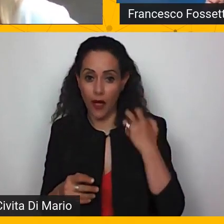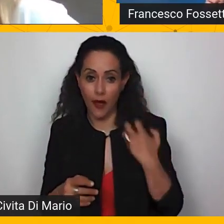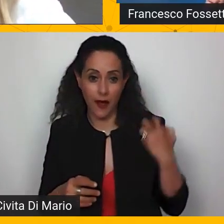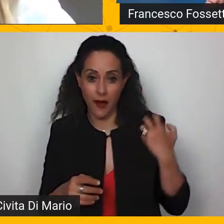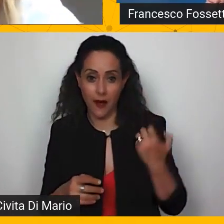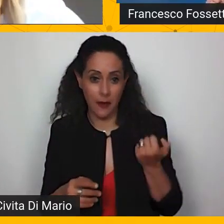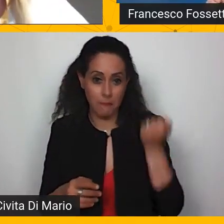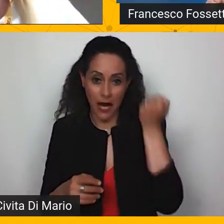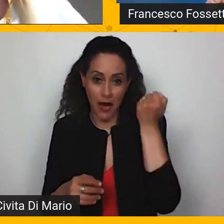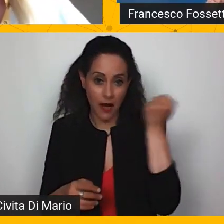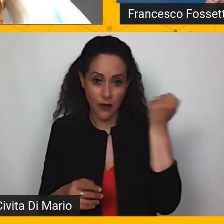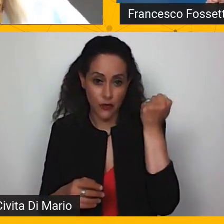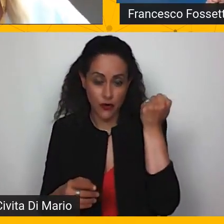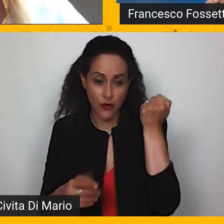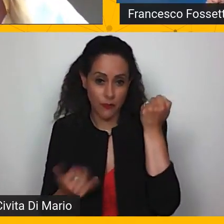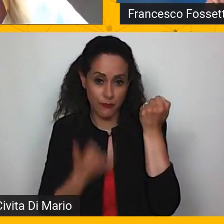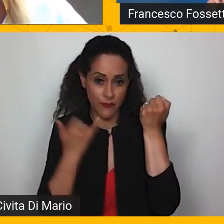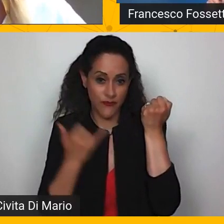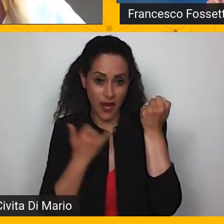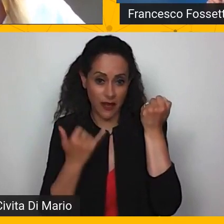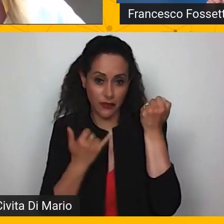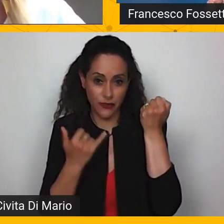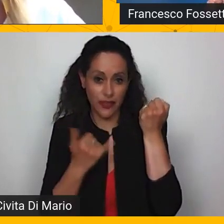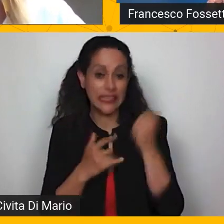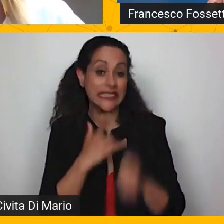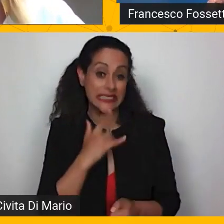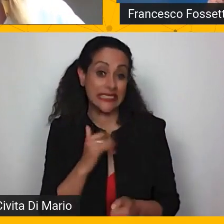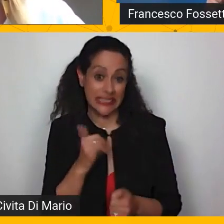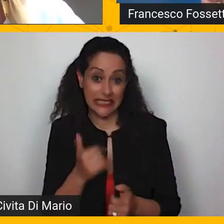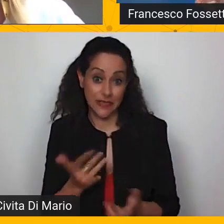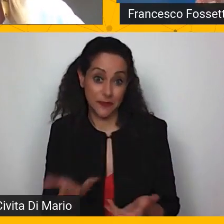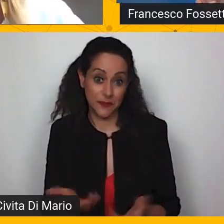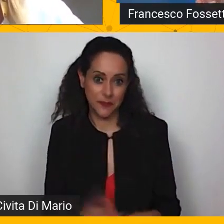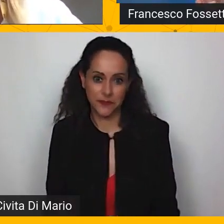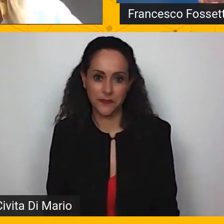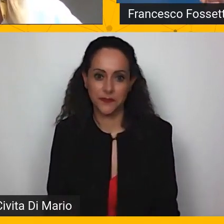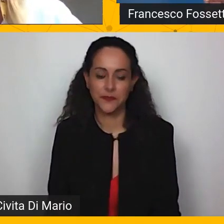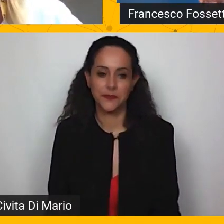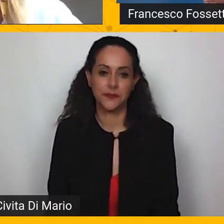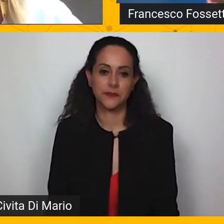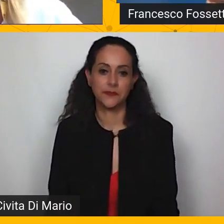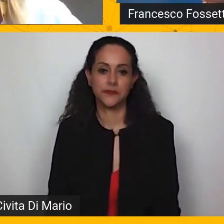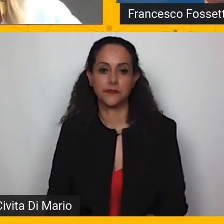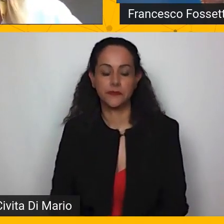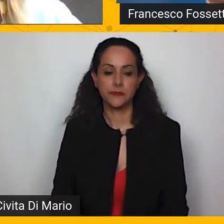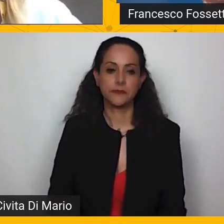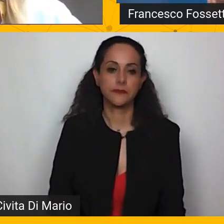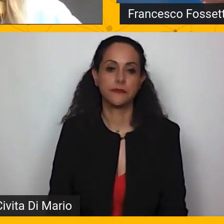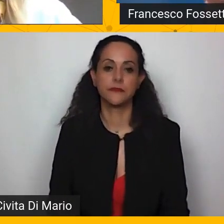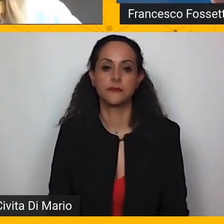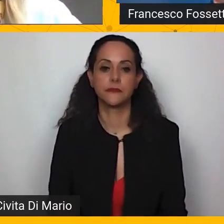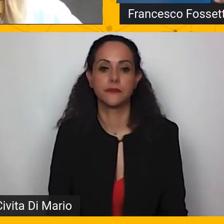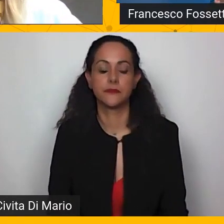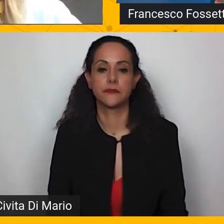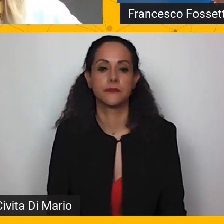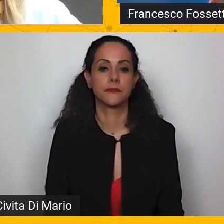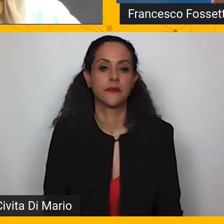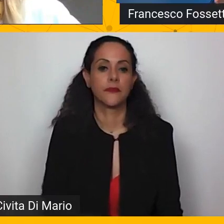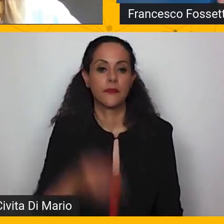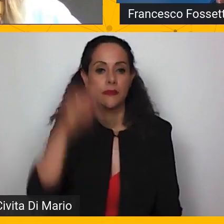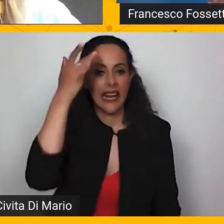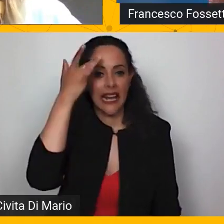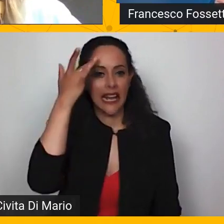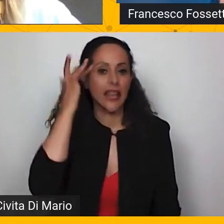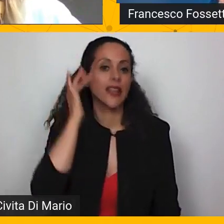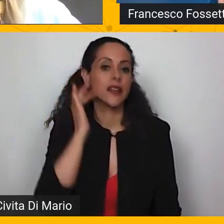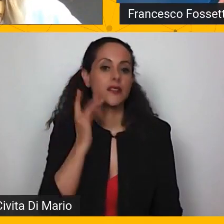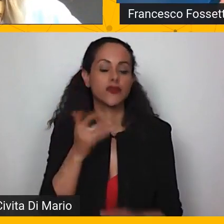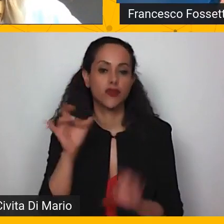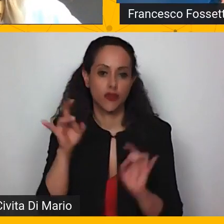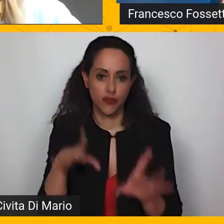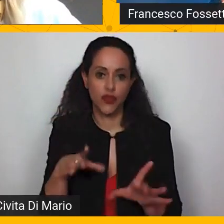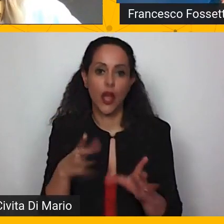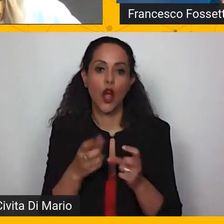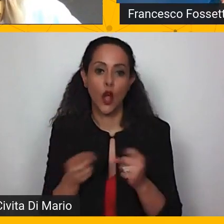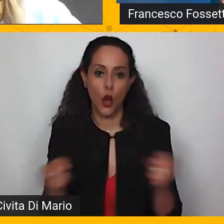mano molto più esatto ehm il